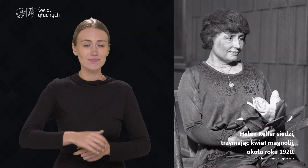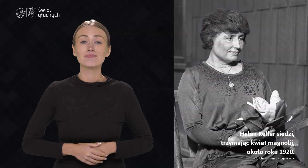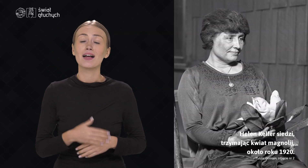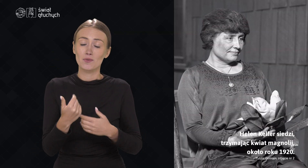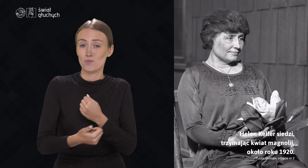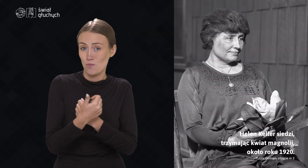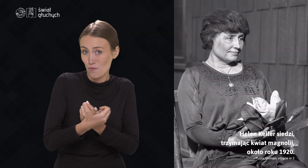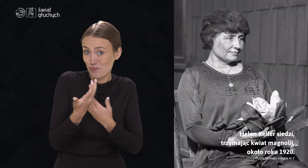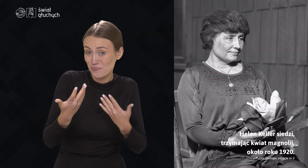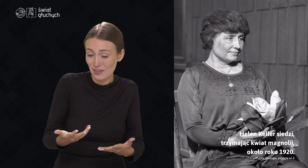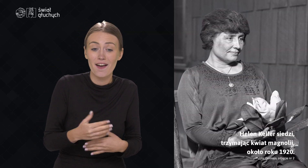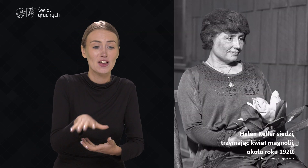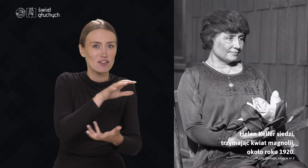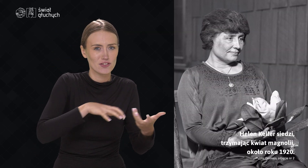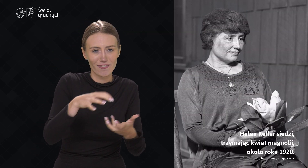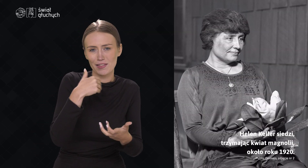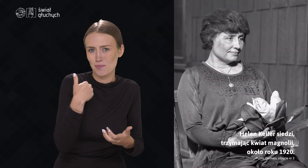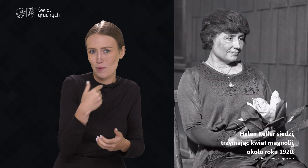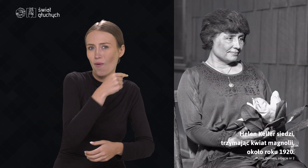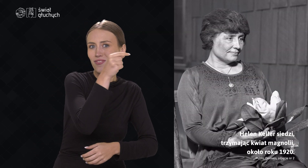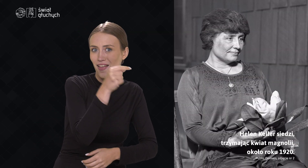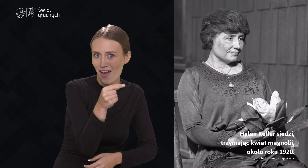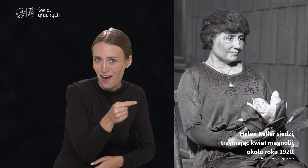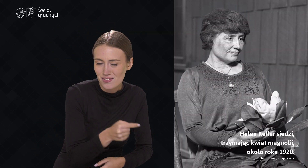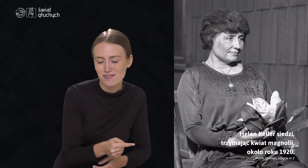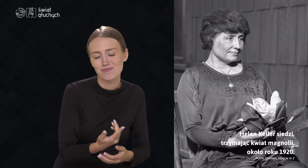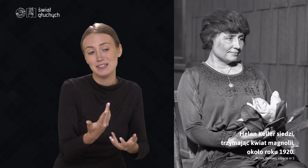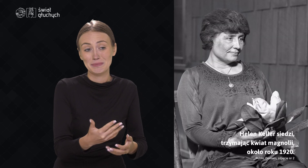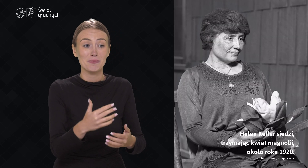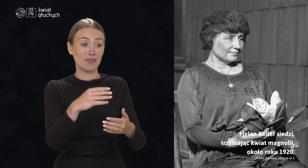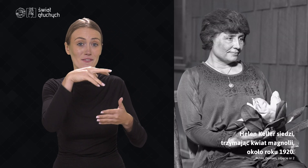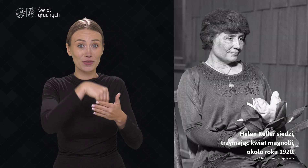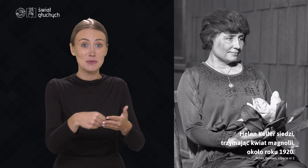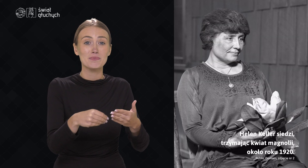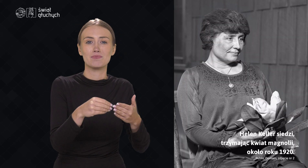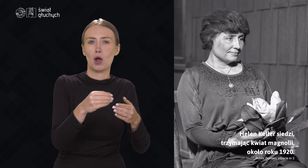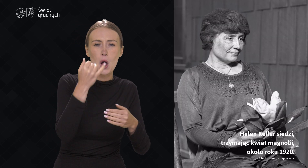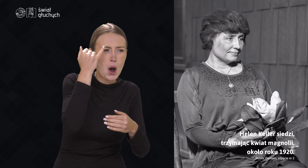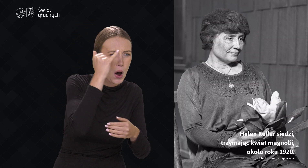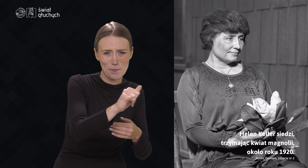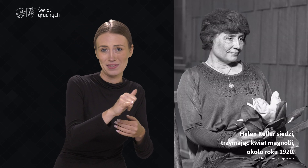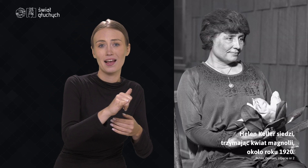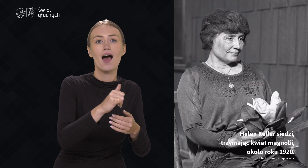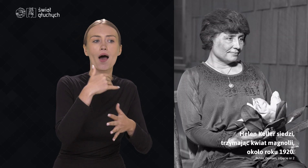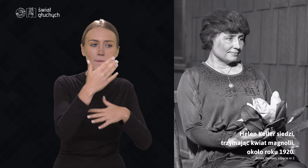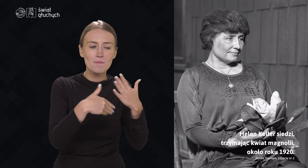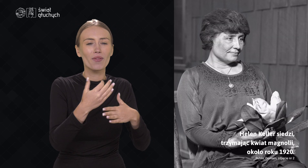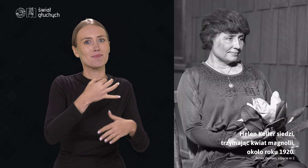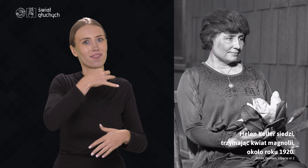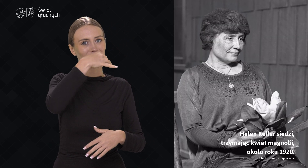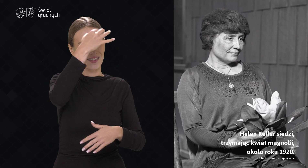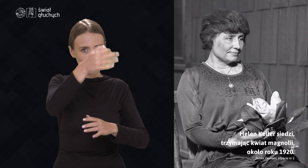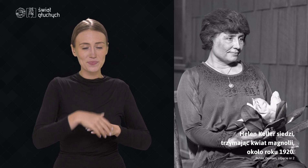sprawiła, że nieprzychylny i obcy dla niej świat zaczynał nabierać sensu.